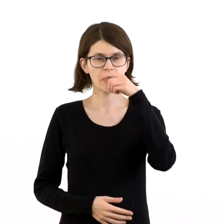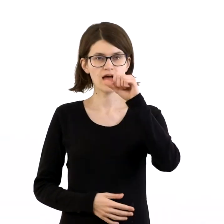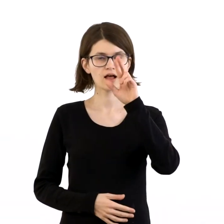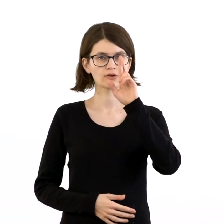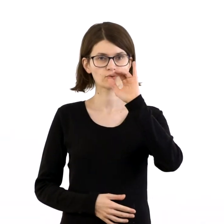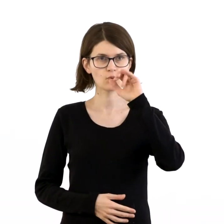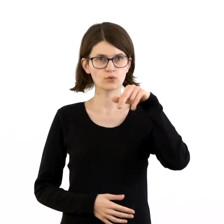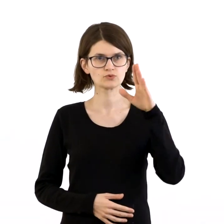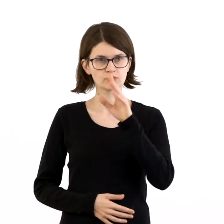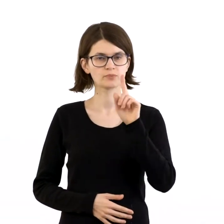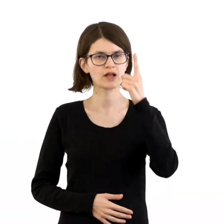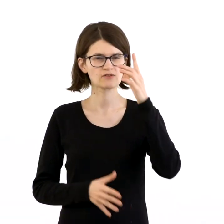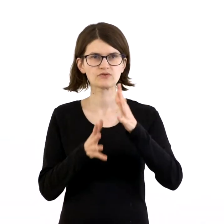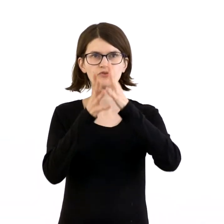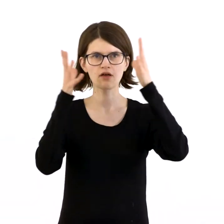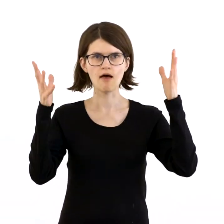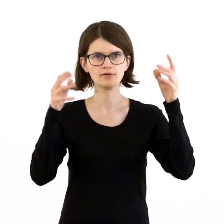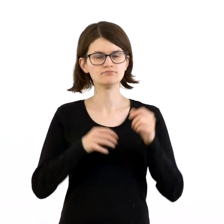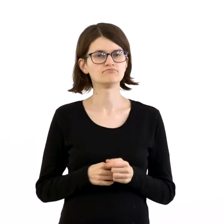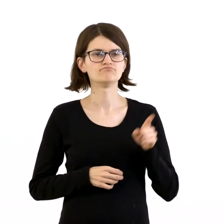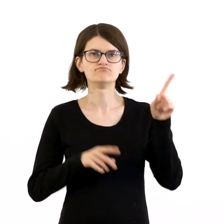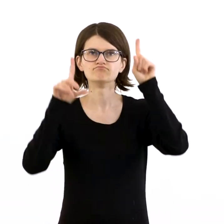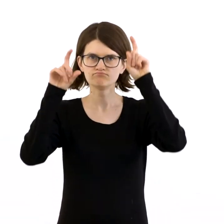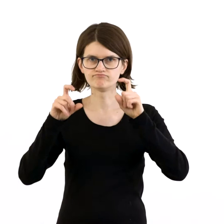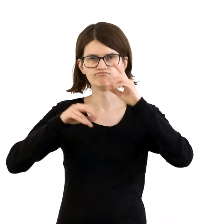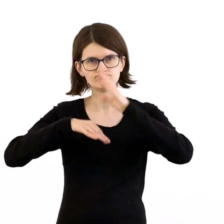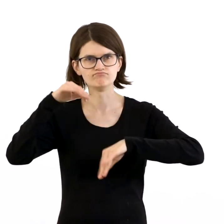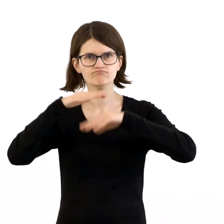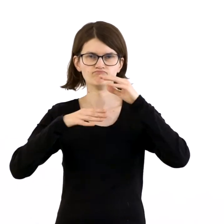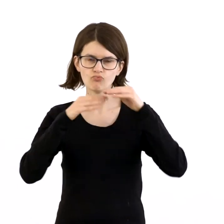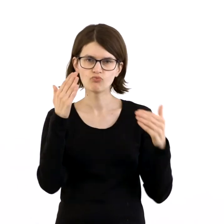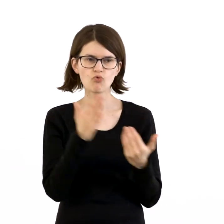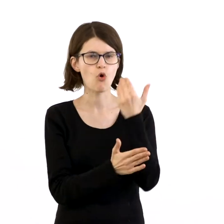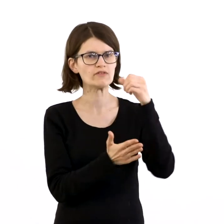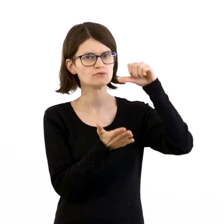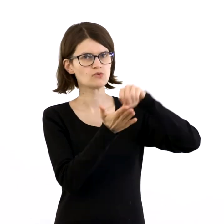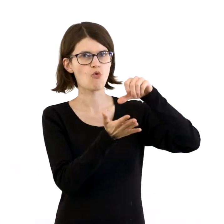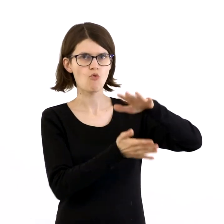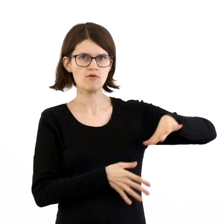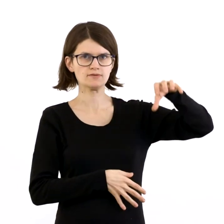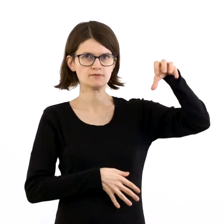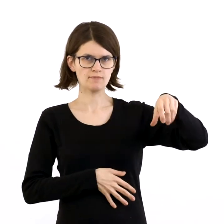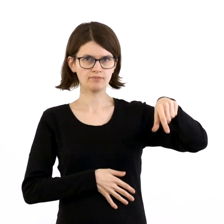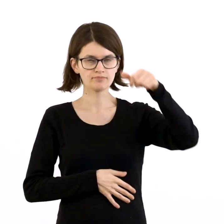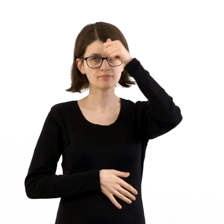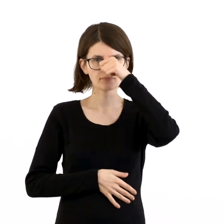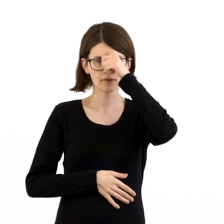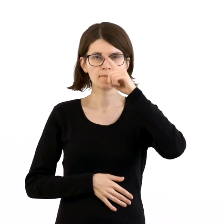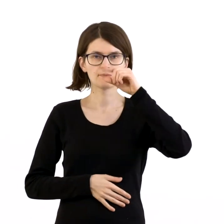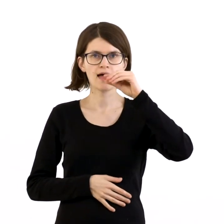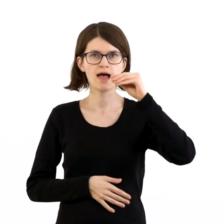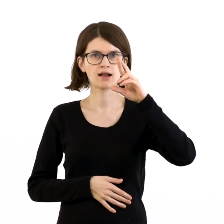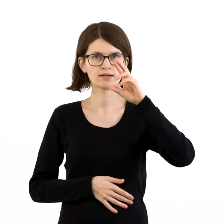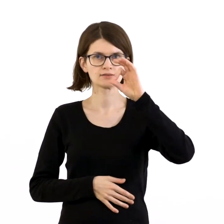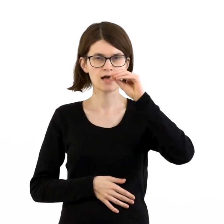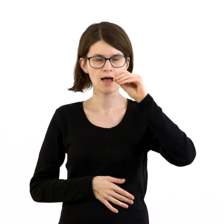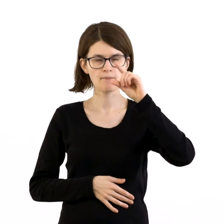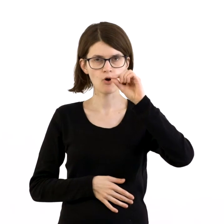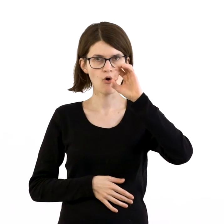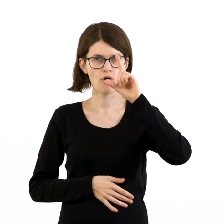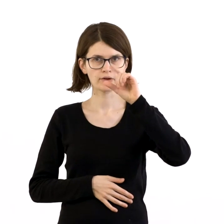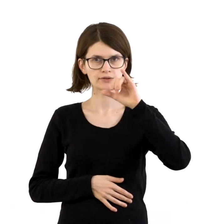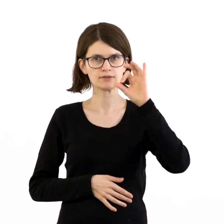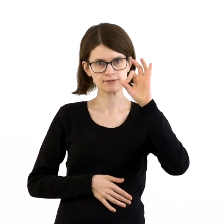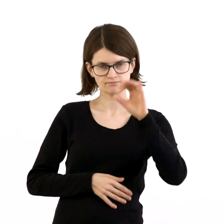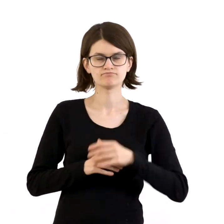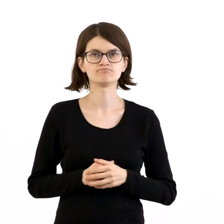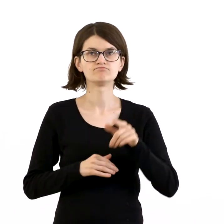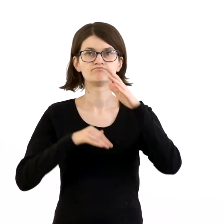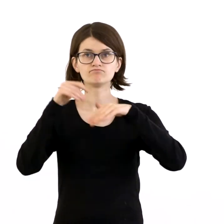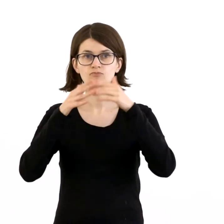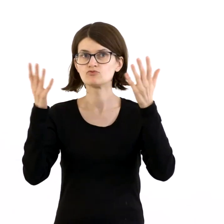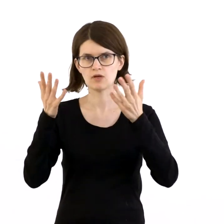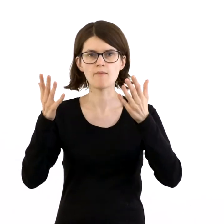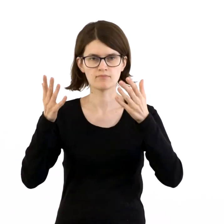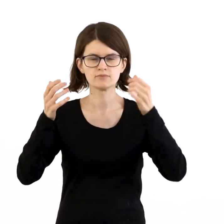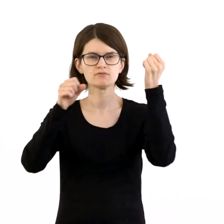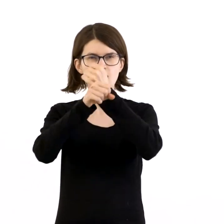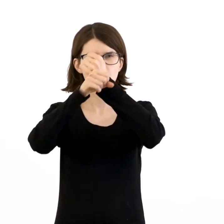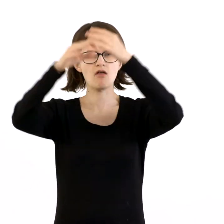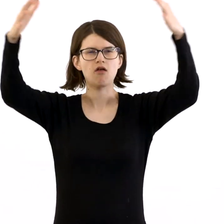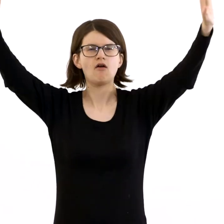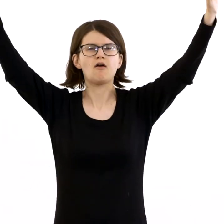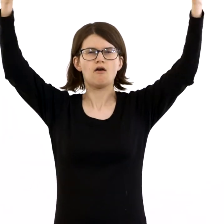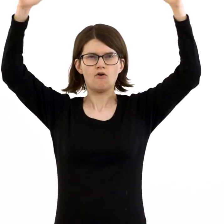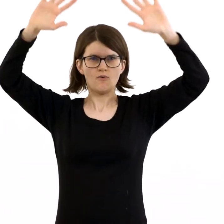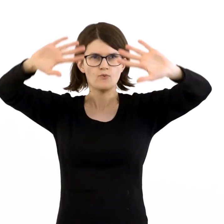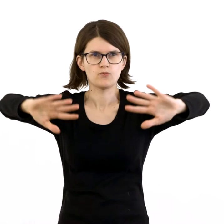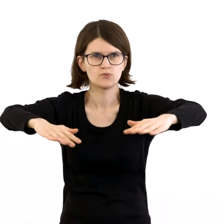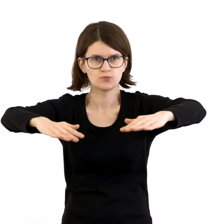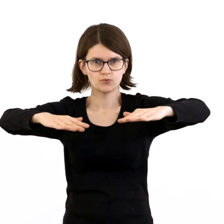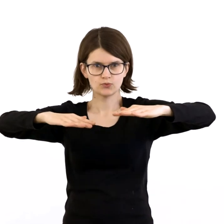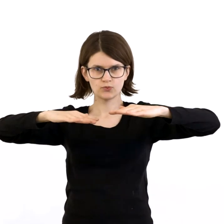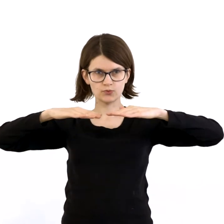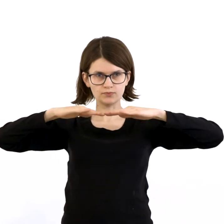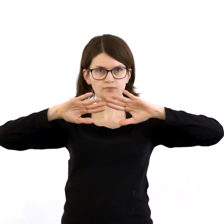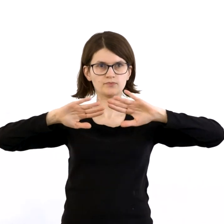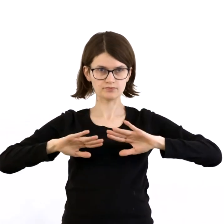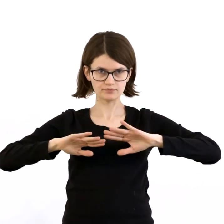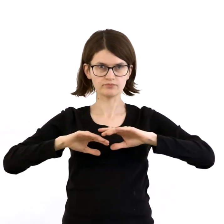Dariusz I Wielki rozpoczął budowę nowej stolicy – Persepolis, gdzie zabudowania zostały wzniesione na tarasie położonym u stóp skały.